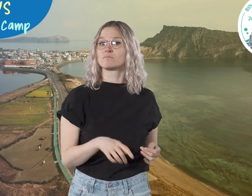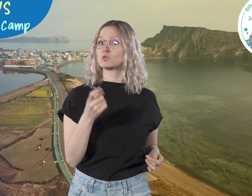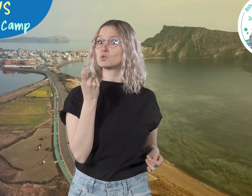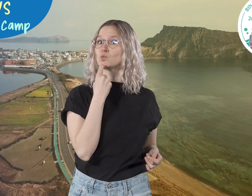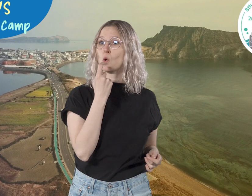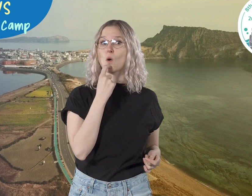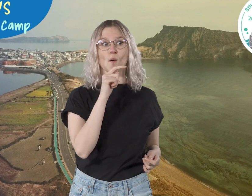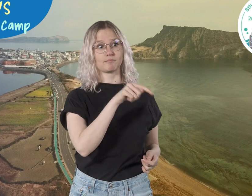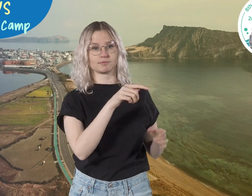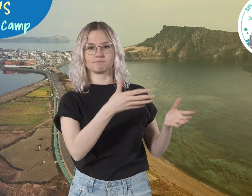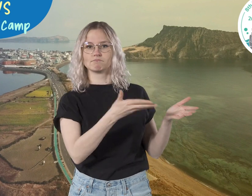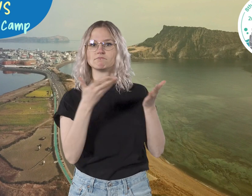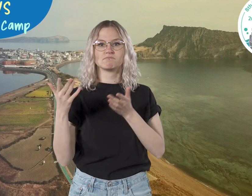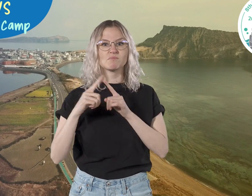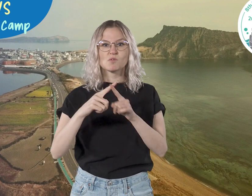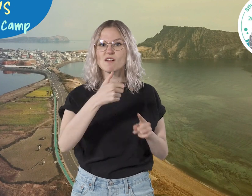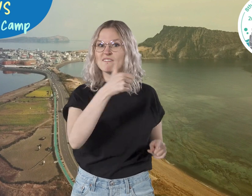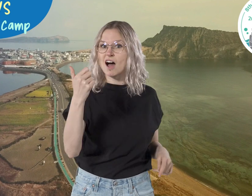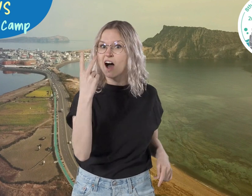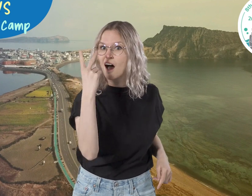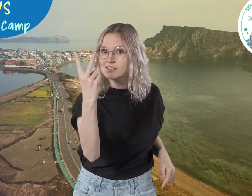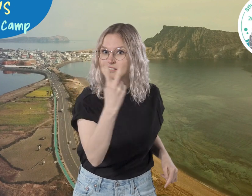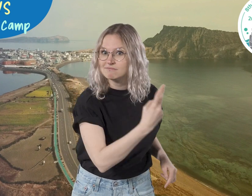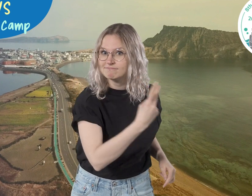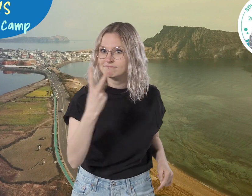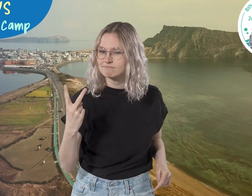Mukaan pääsee Suomesta vain kaksi osanottajaa.